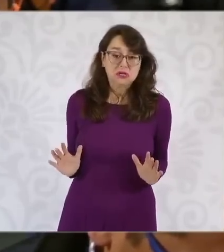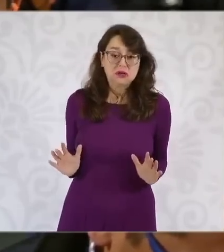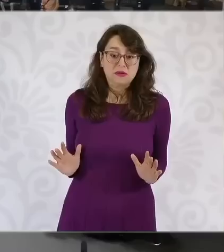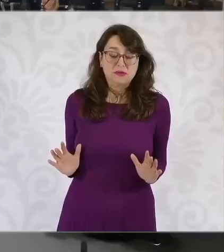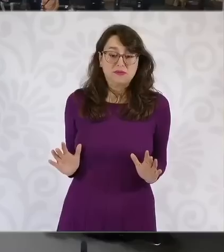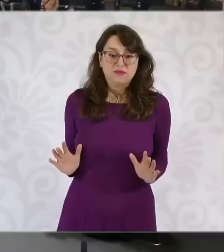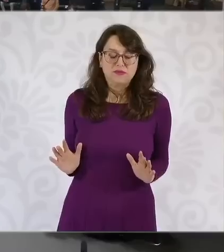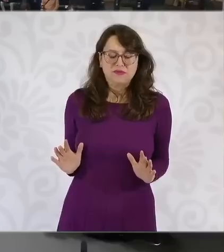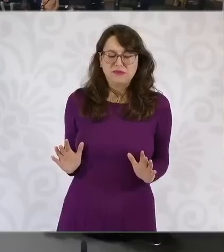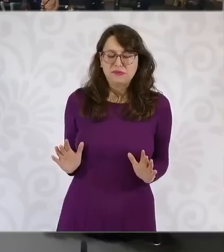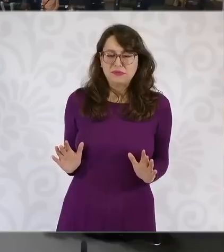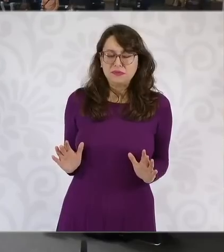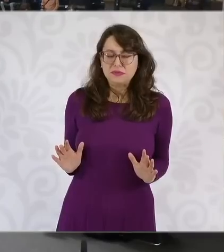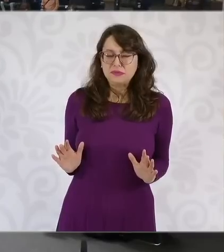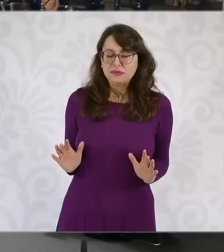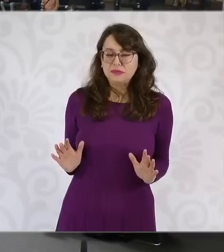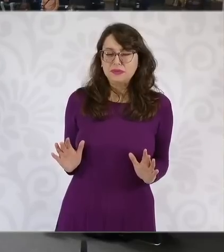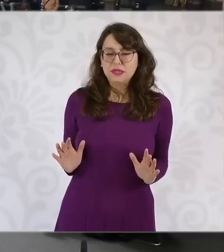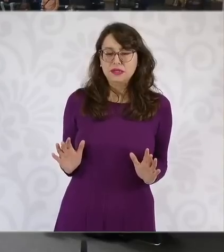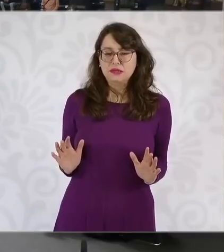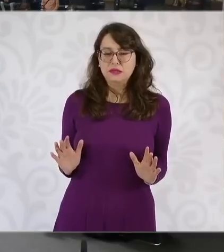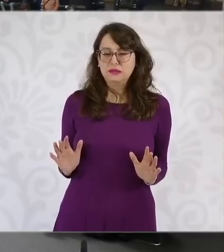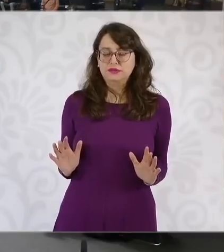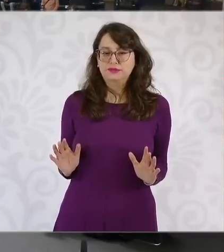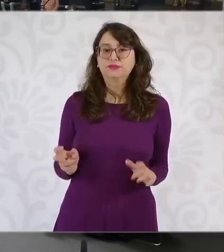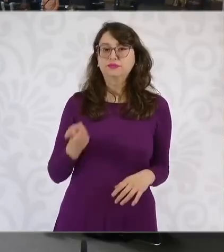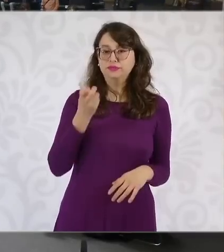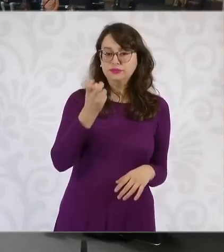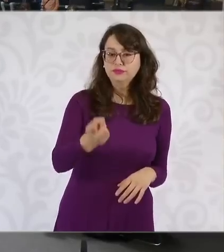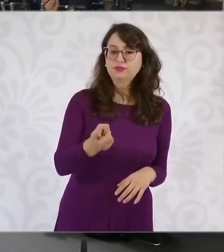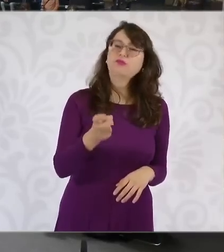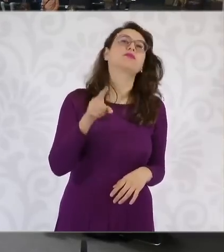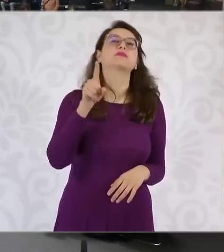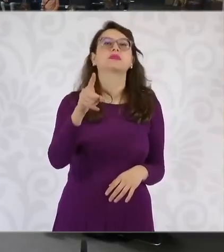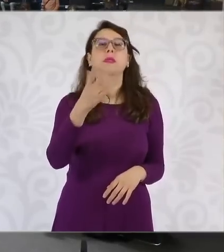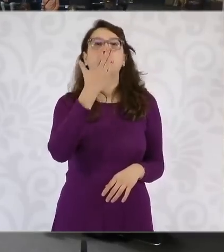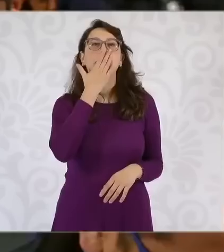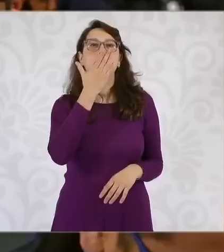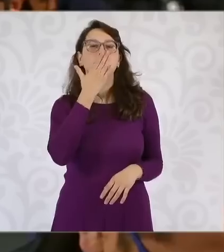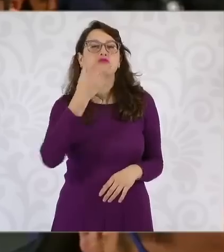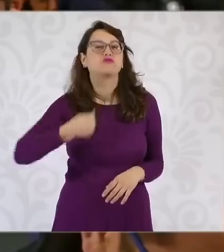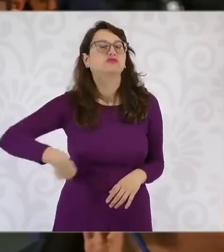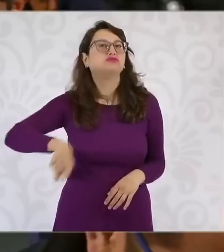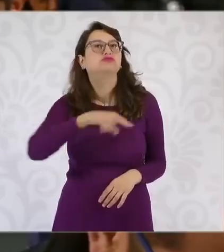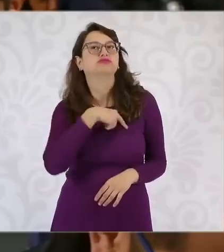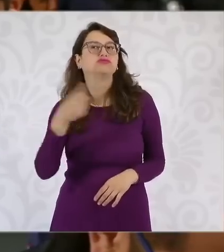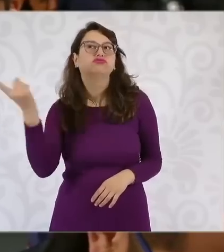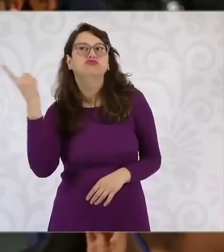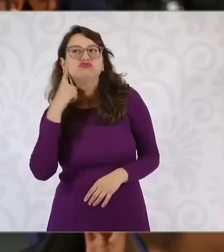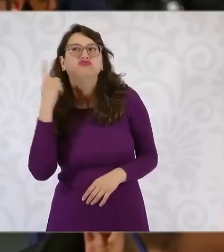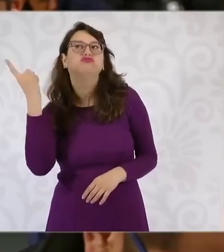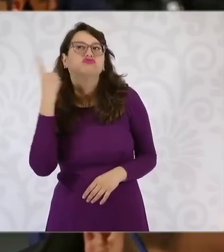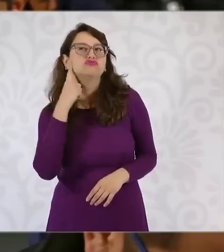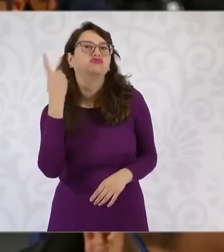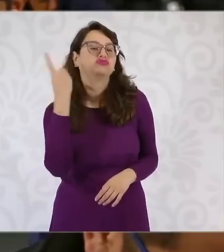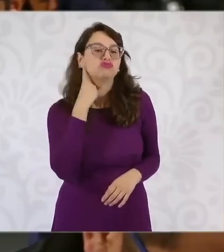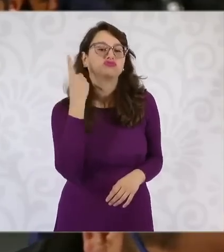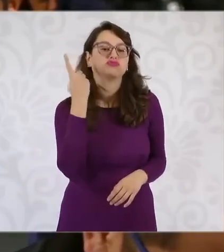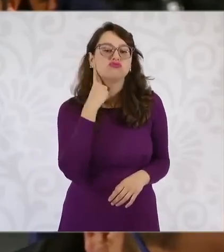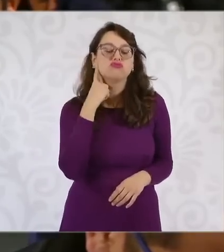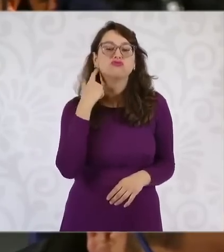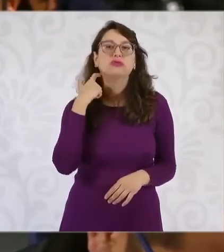que que se sabe hoy en Sonora y que se ha dicho en muchas partes luego se hicieron están a cargo